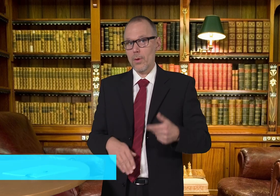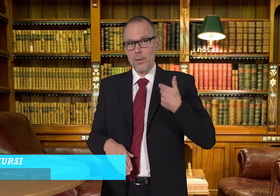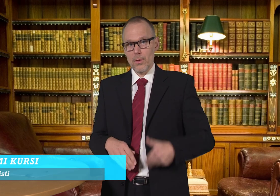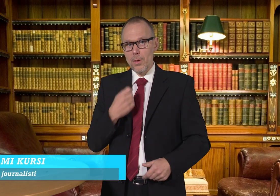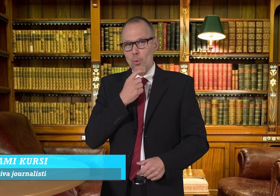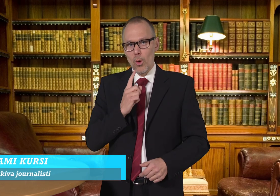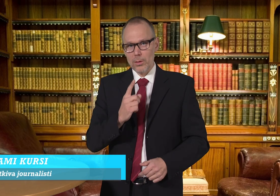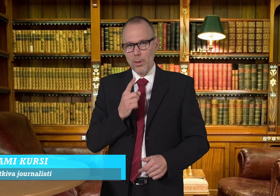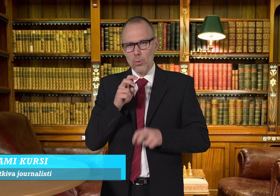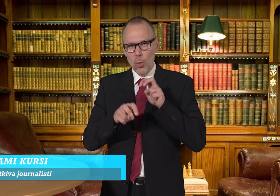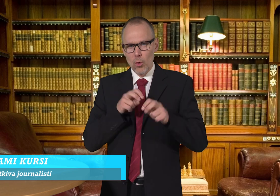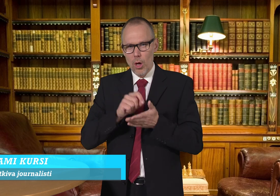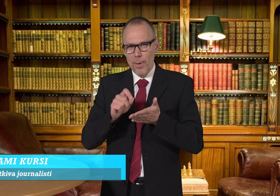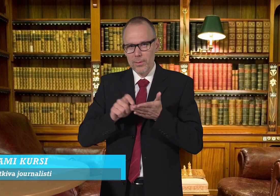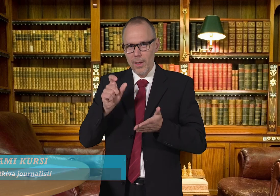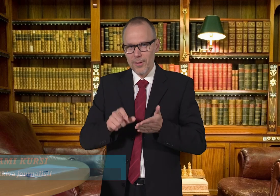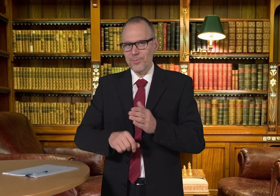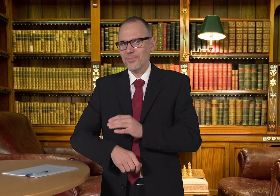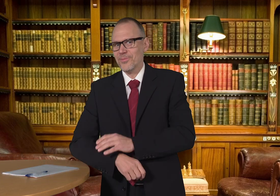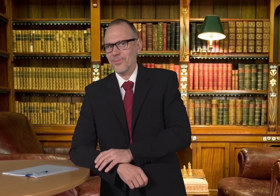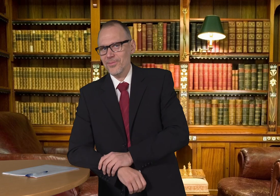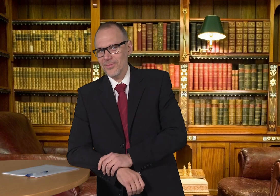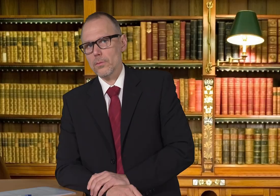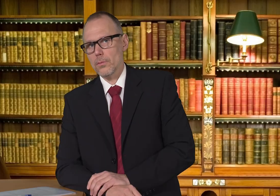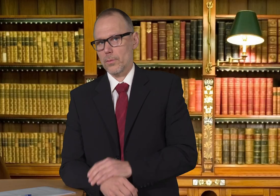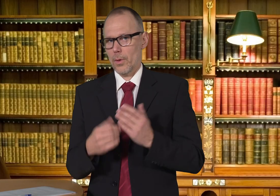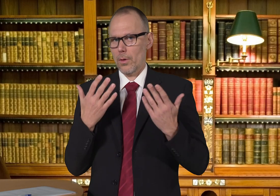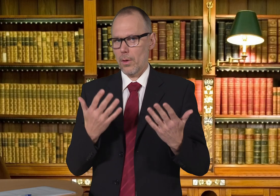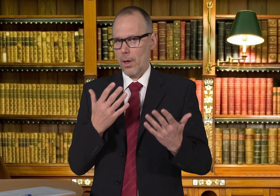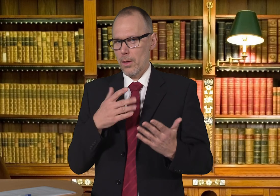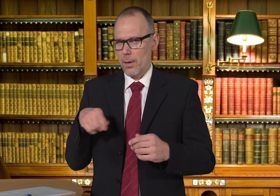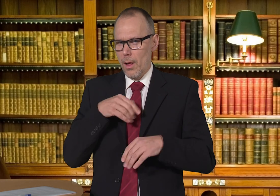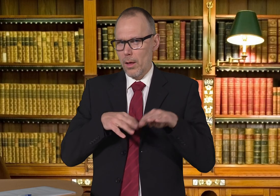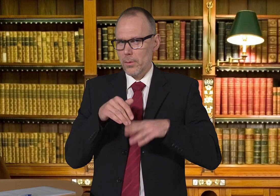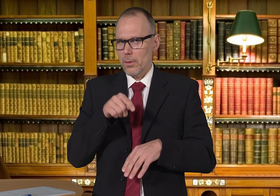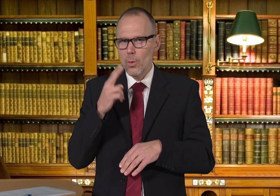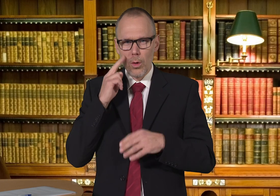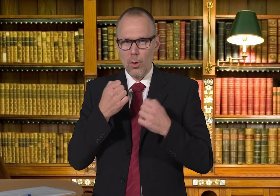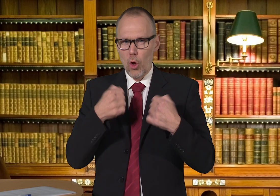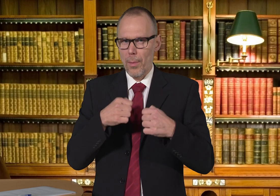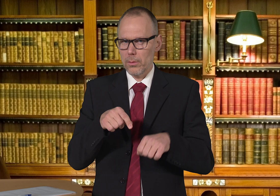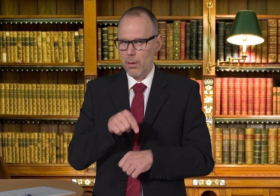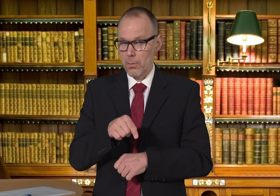Minä olen Sami Kursi, tutkiva journalisti. Tämän päivän ohjelmassa käsittelemme Kuurojen Liittoa, -